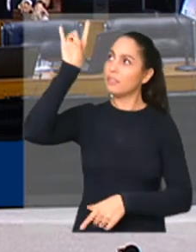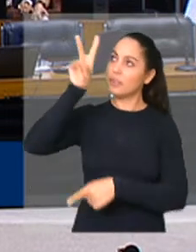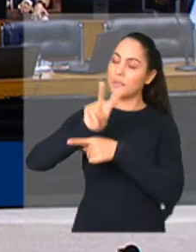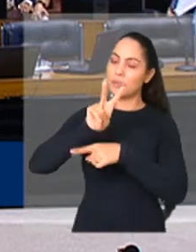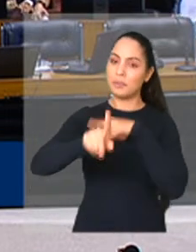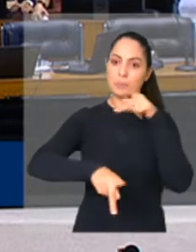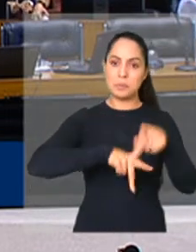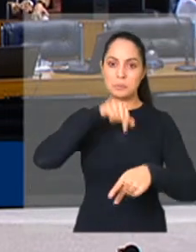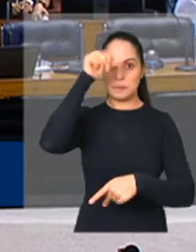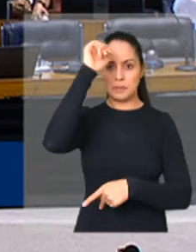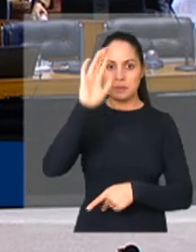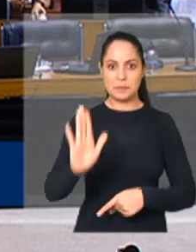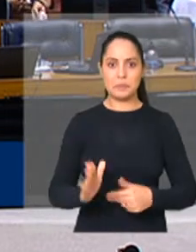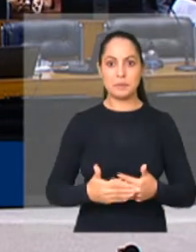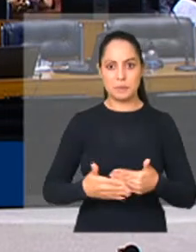DEPUTADO ARTHUR LIRA ABRE A ORDEM DO DIA. FASE